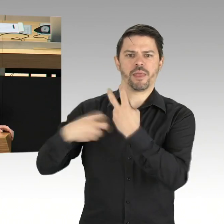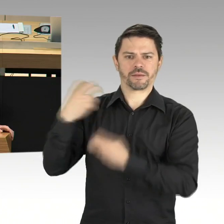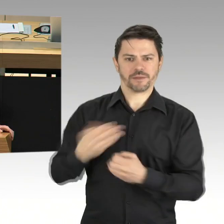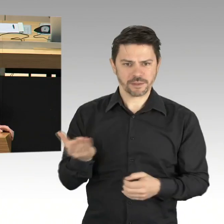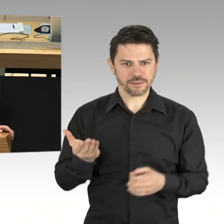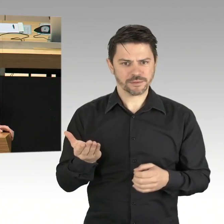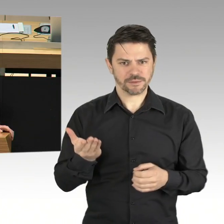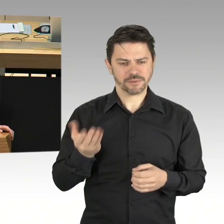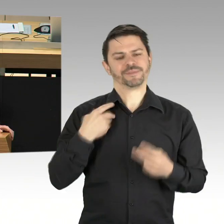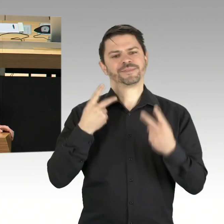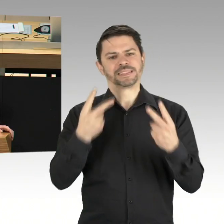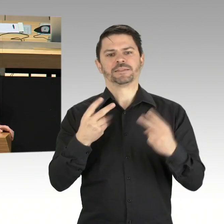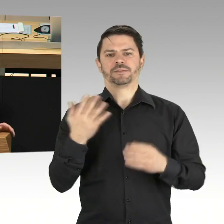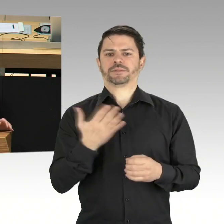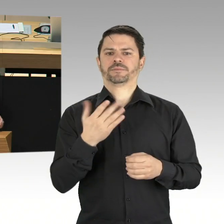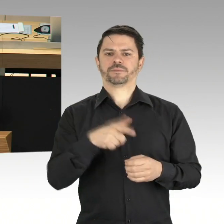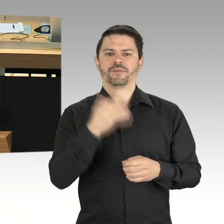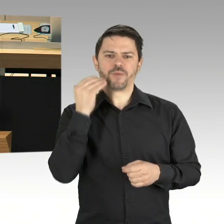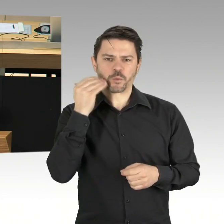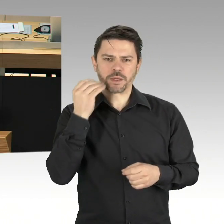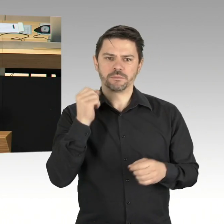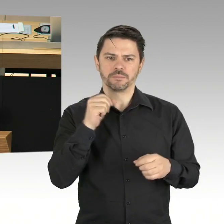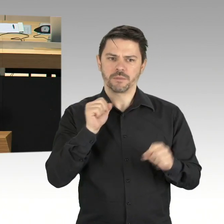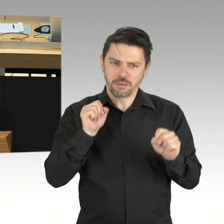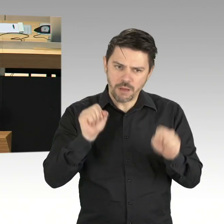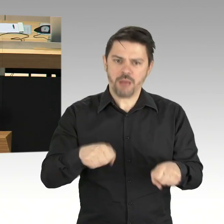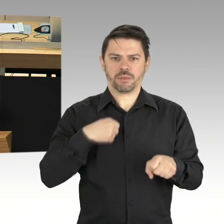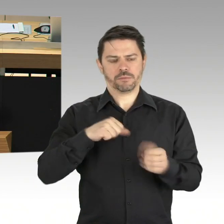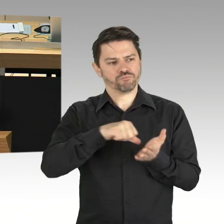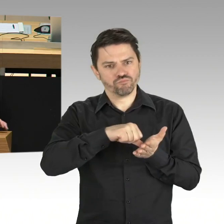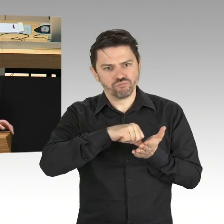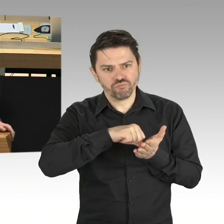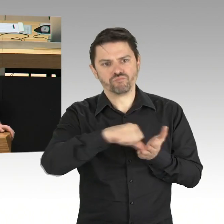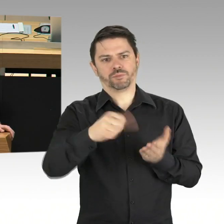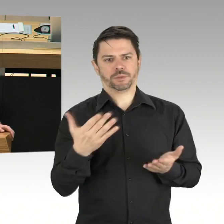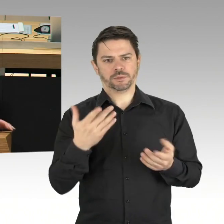Ich hab da nichts anderes erwartet. Und das sind wir auch von Ihnen gewohnt. (Zwischenrufe)